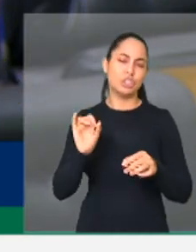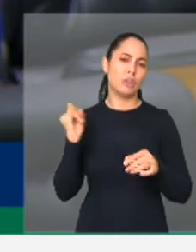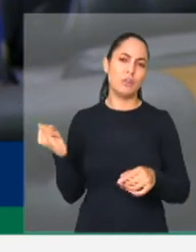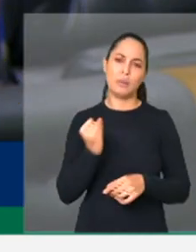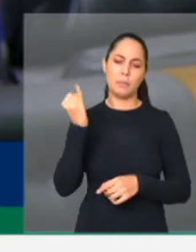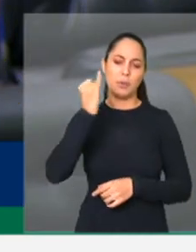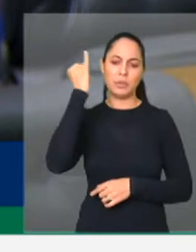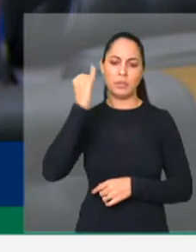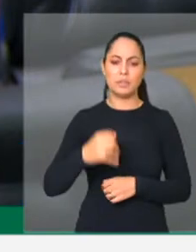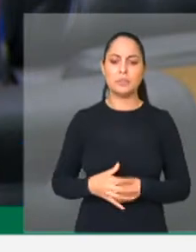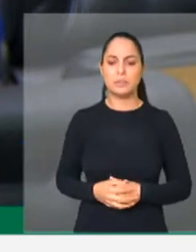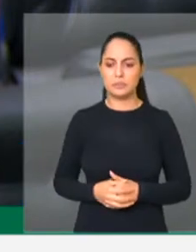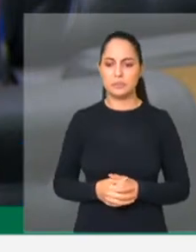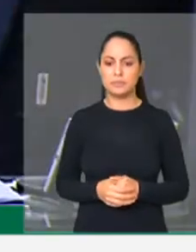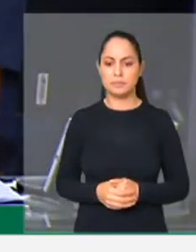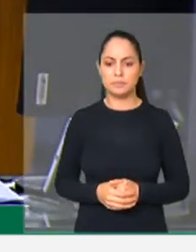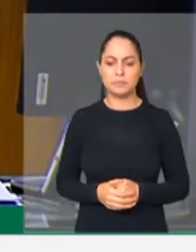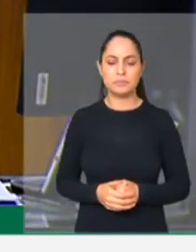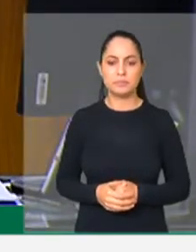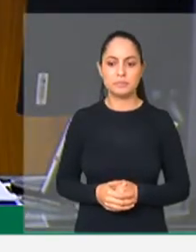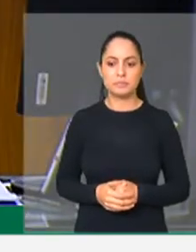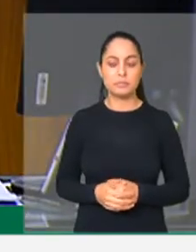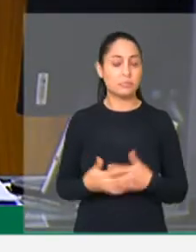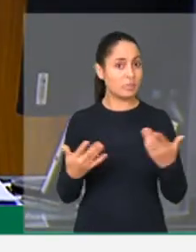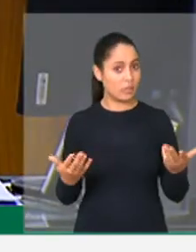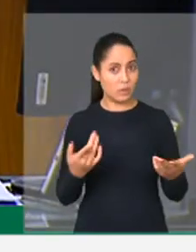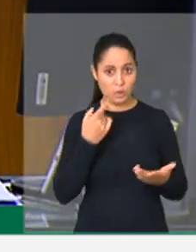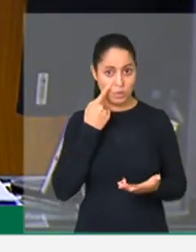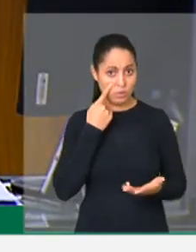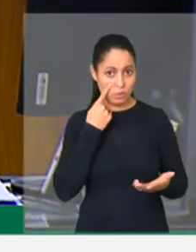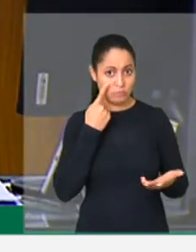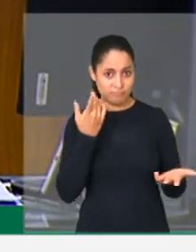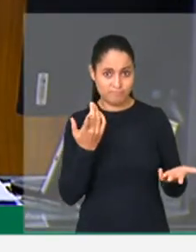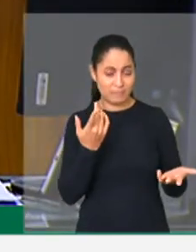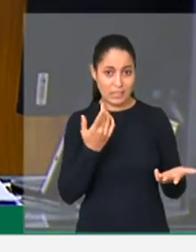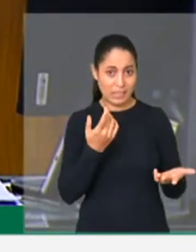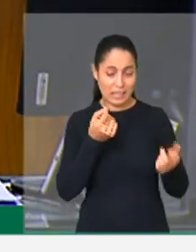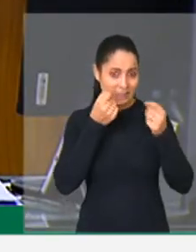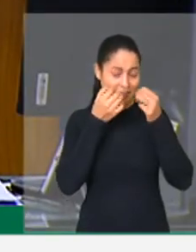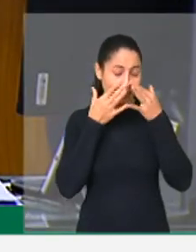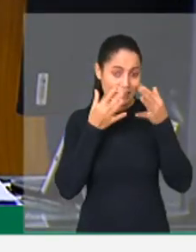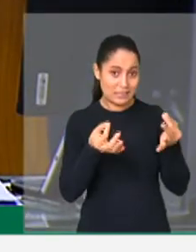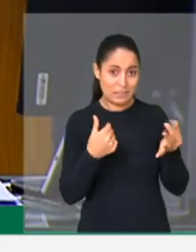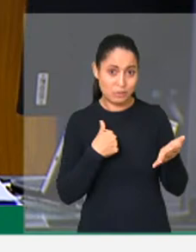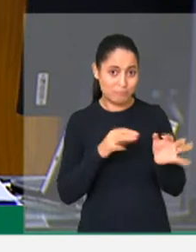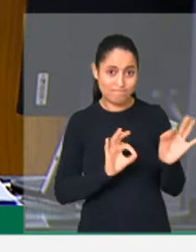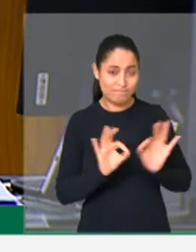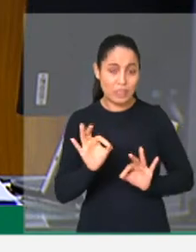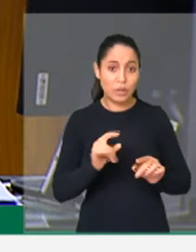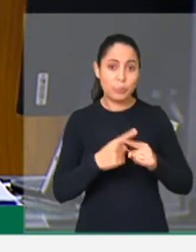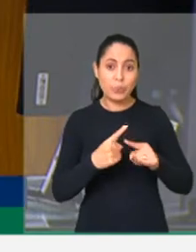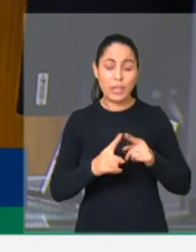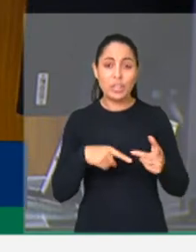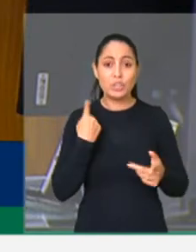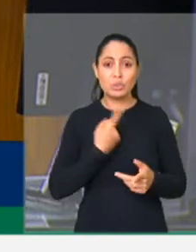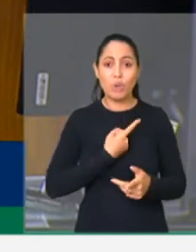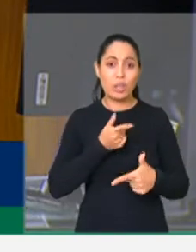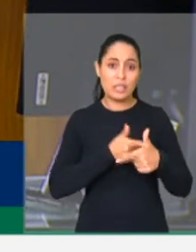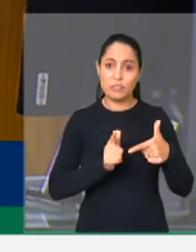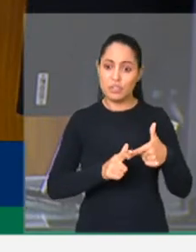MAS NÓS NÃO VAMOS VOLTAR É PRÁTICA DE DIVIDIR TEMPO DE LIDERANÇA. -- [DEPUTADA]: NÃO TEM PROBLEMA NÃO SABIA DESSE ACORDO, PRESIDENTE. [PRESIDENTE]: ACORDO NÃO, NÃO É REGIMENTAL,